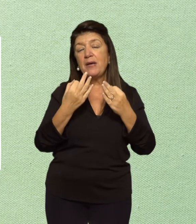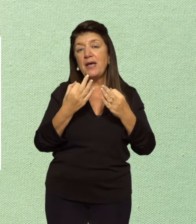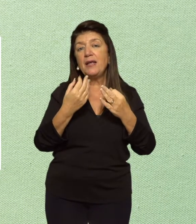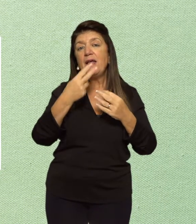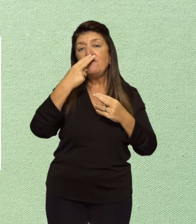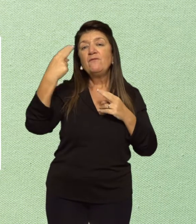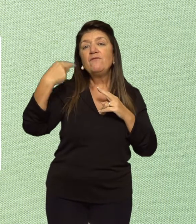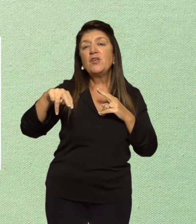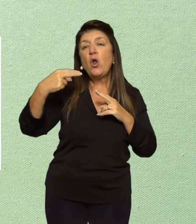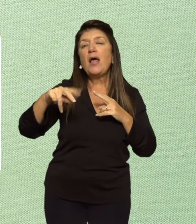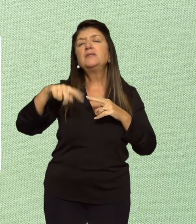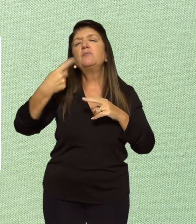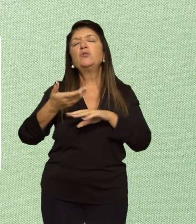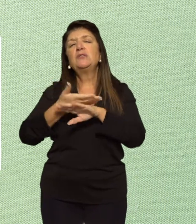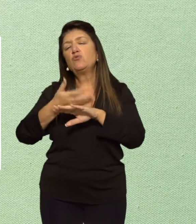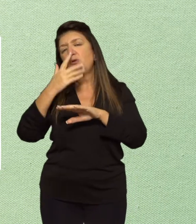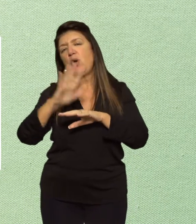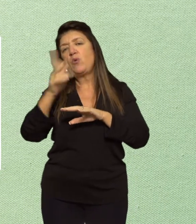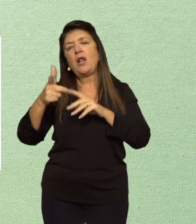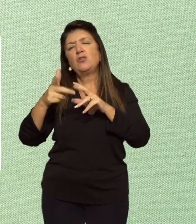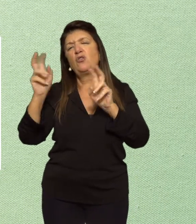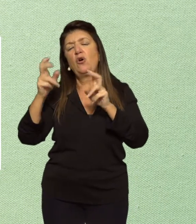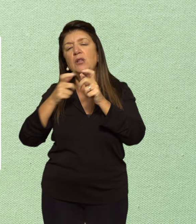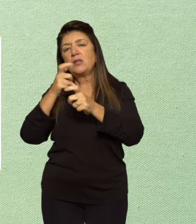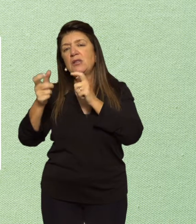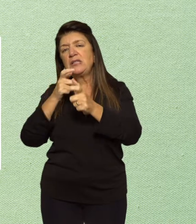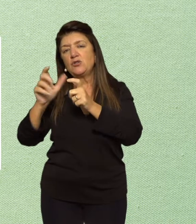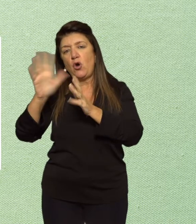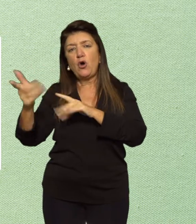tutto un altro tipo di discorso, e la persona la persona disabile. Non c'è assolutamente questo